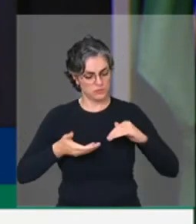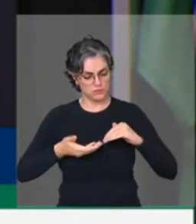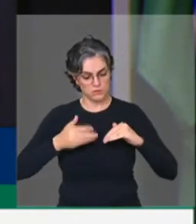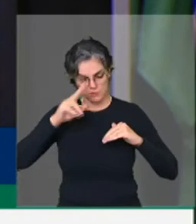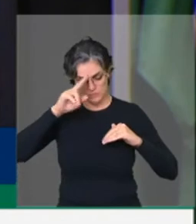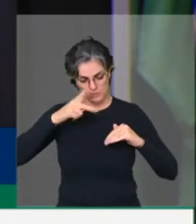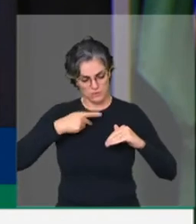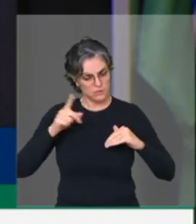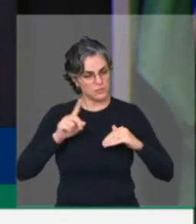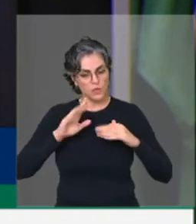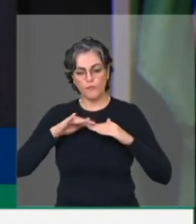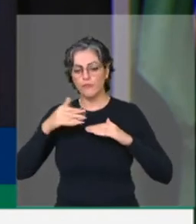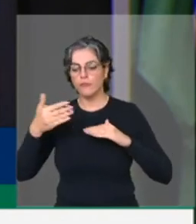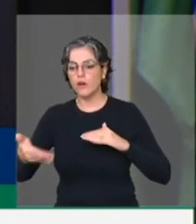DO LADO DE FORA. O PAÍS QUE ESTÁ DO LADO DE FORA NÃO É